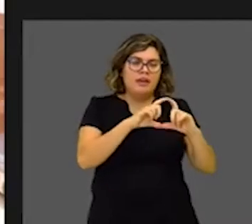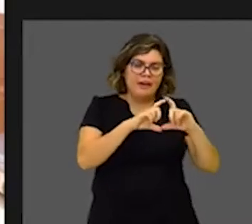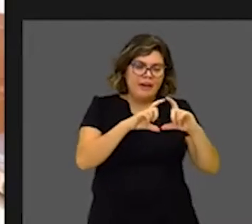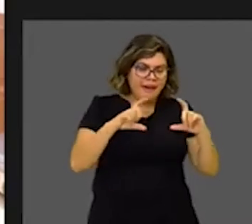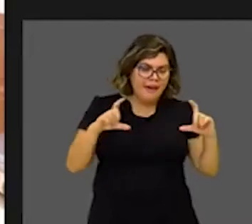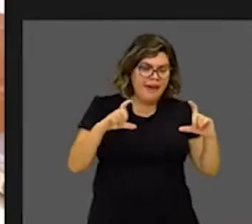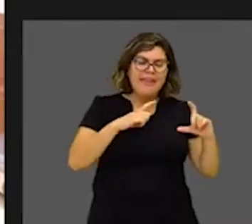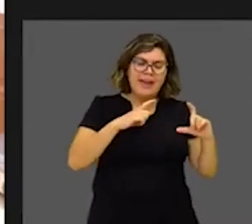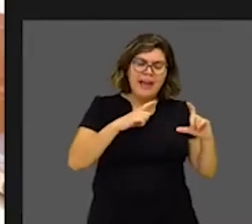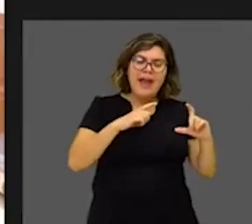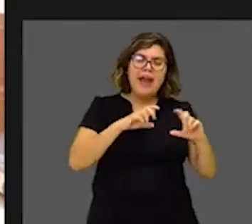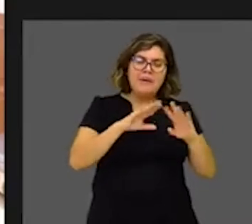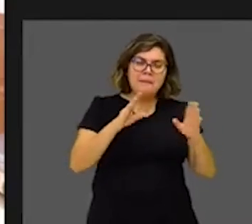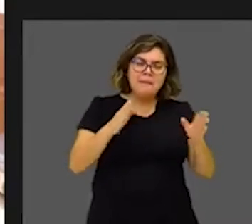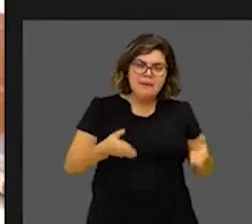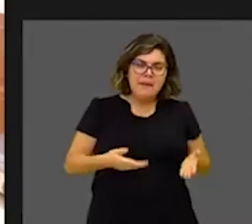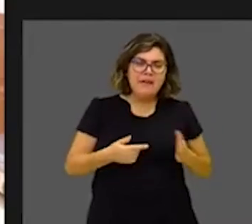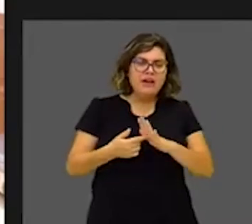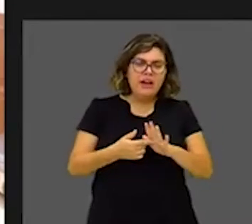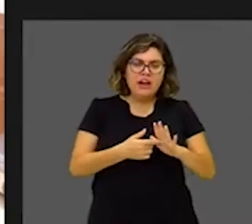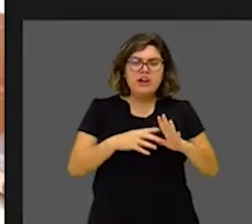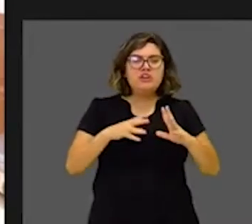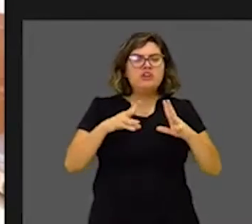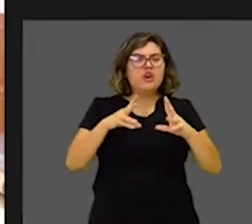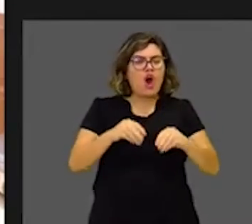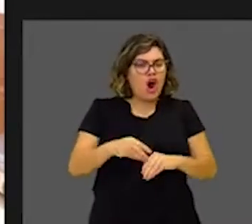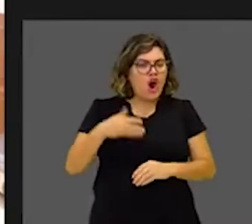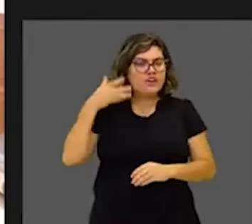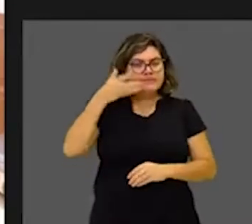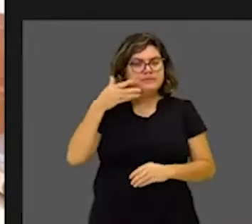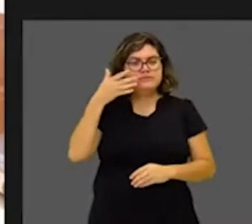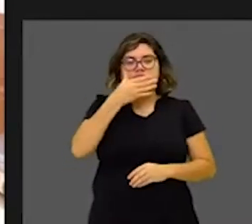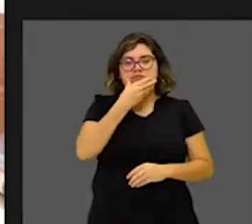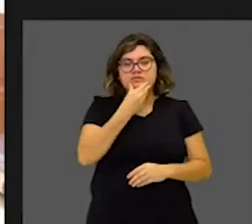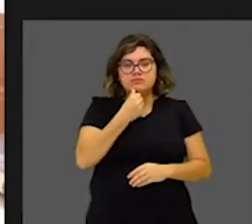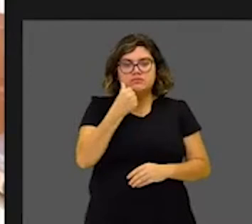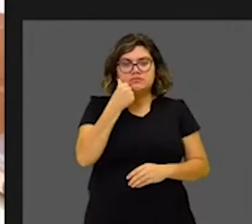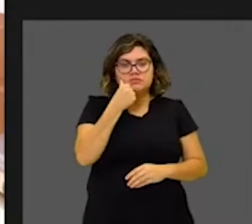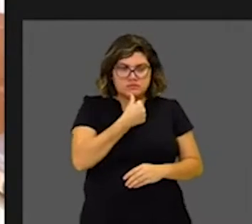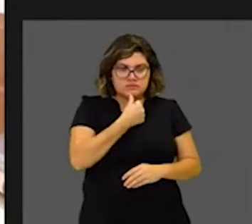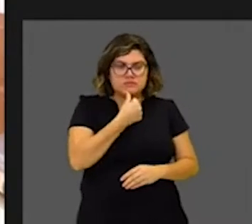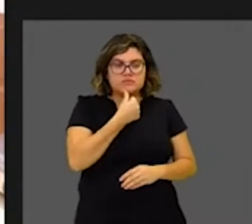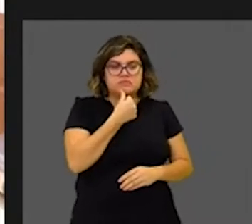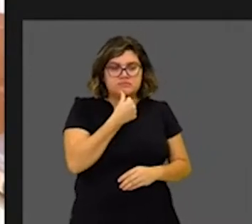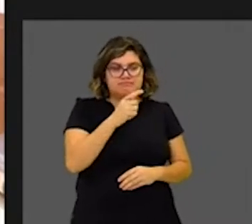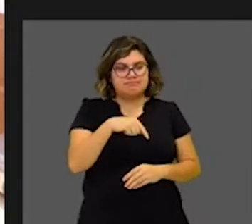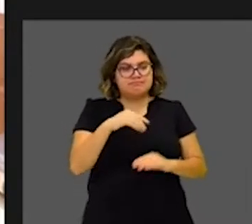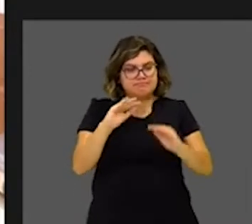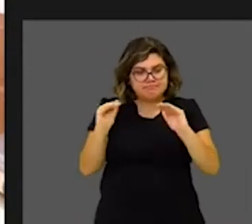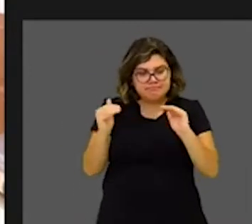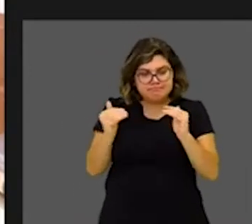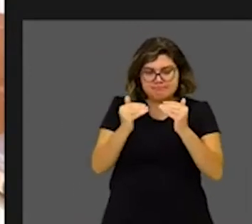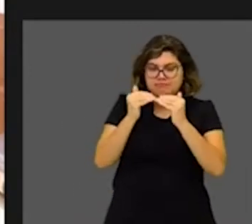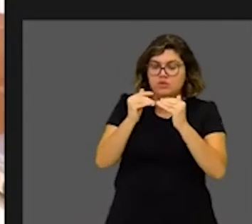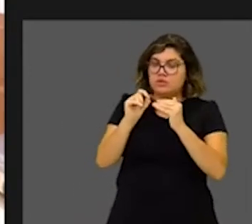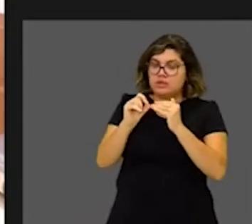na sala de todos os expositores todas as cores ela equaciona bem o fato de que a gente tá na